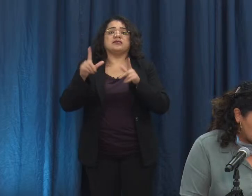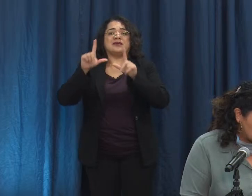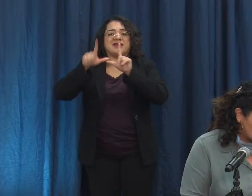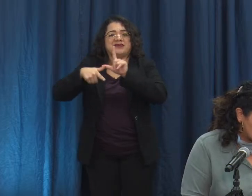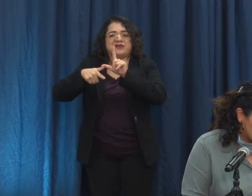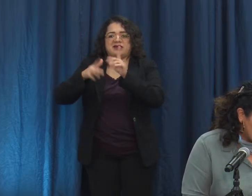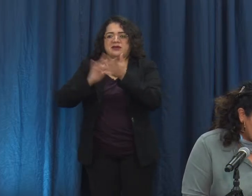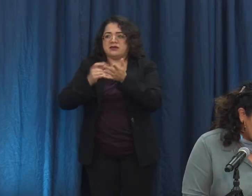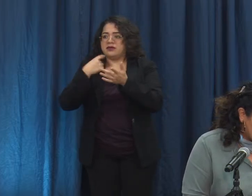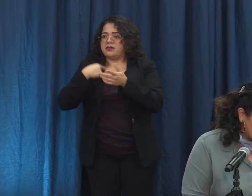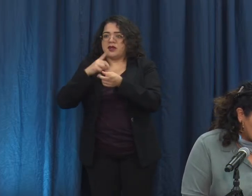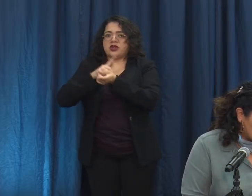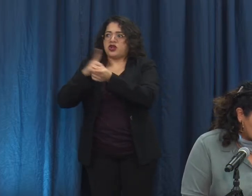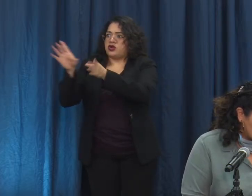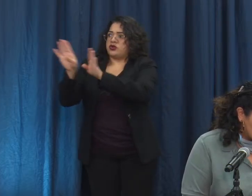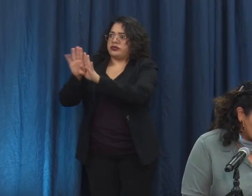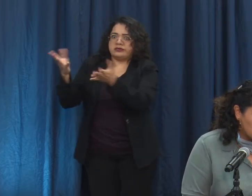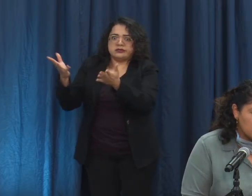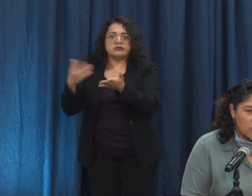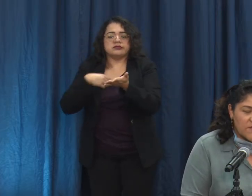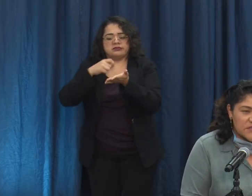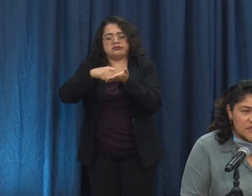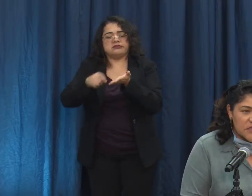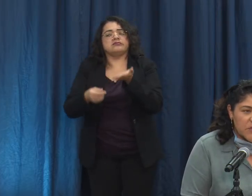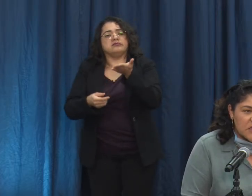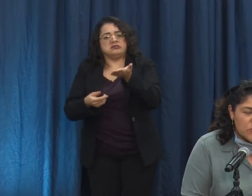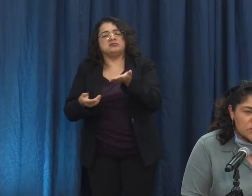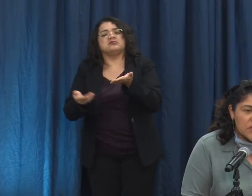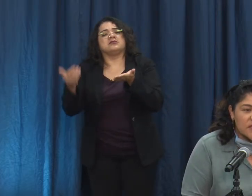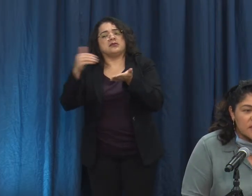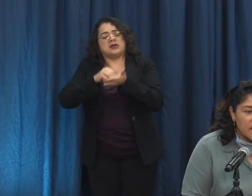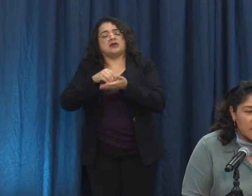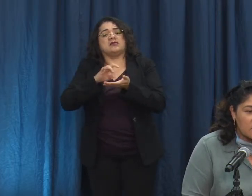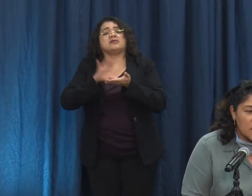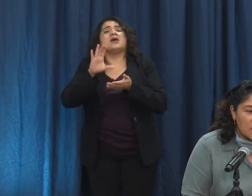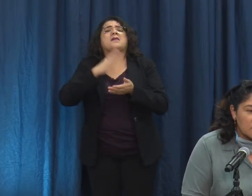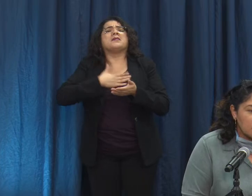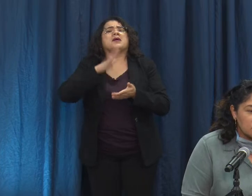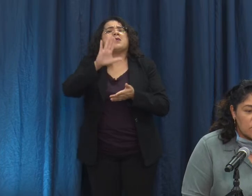mentos que lo que necesitan Nanako cave sol de pedimos s Kate regen tal vez su